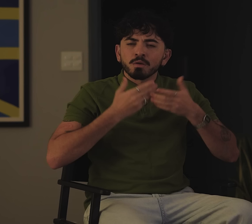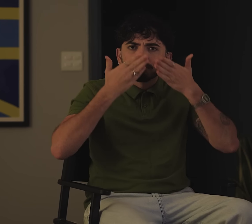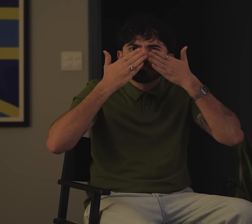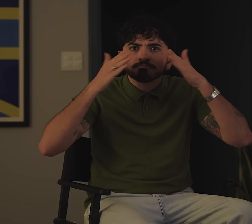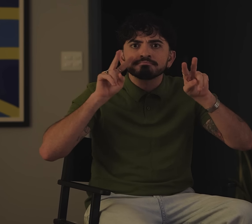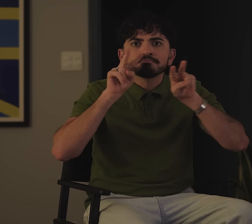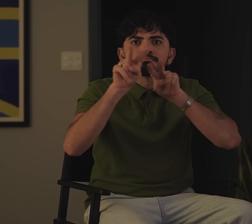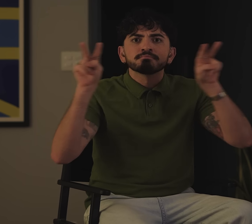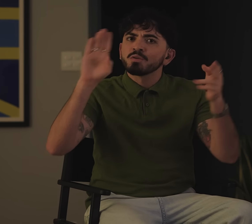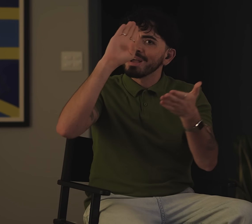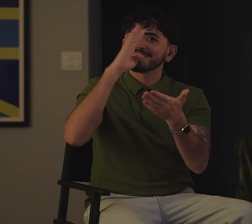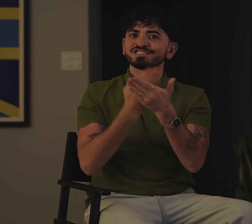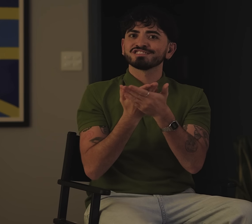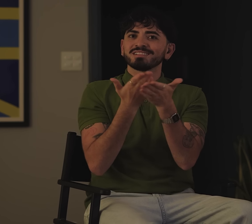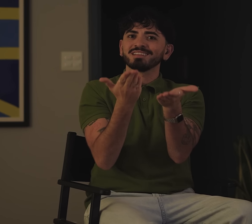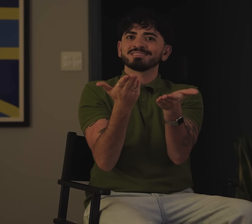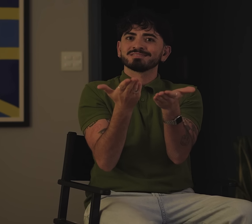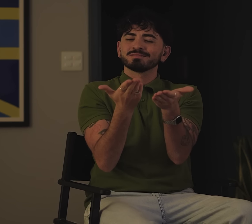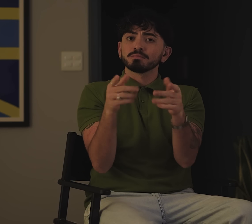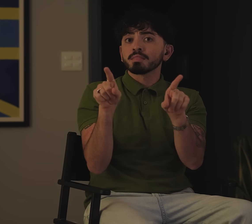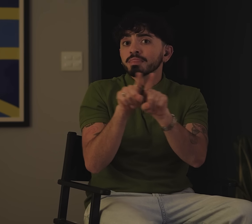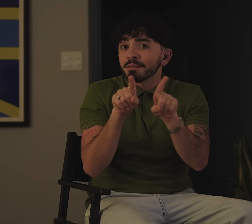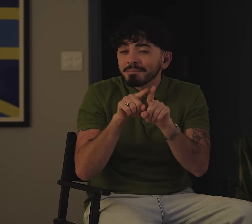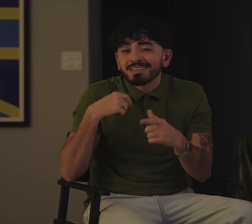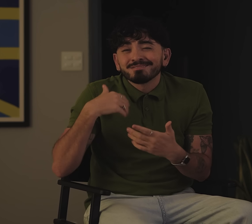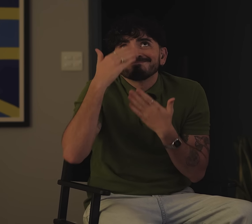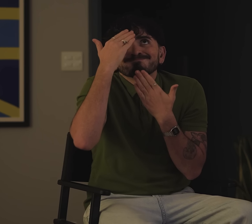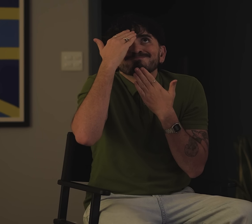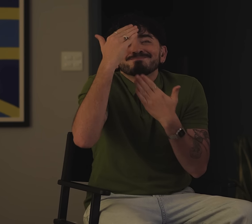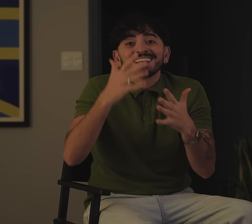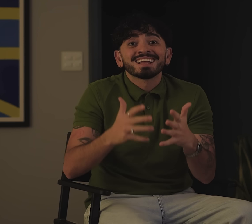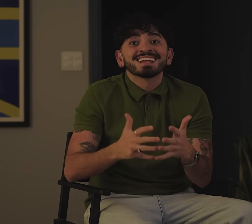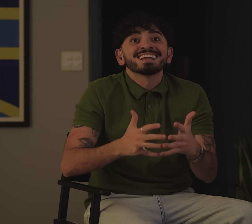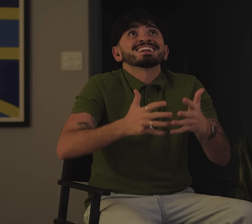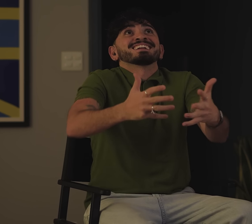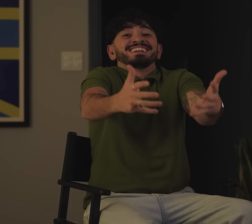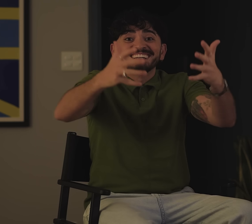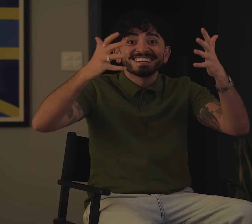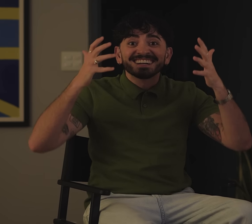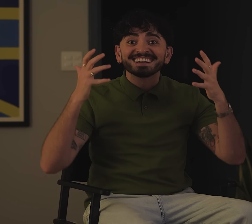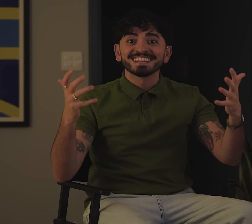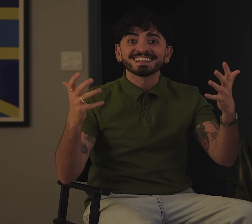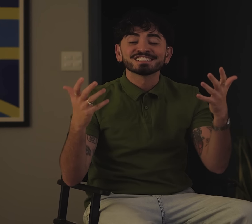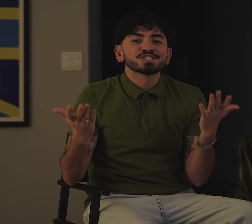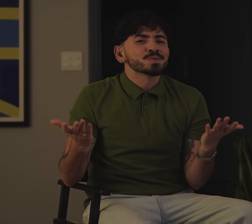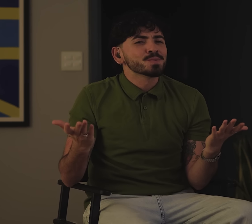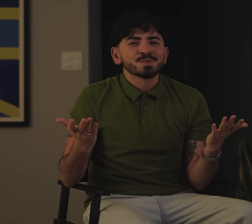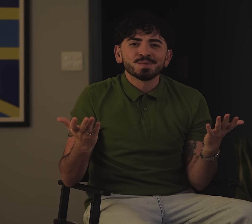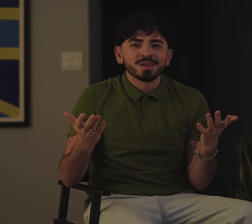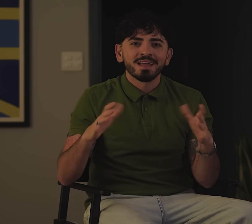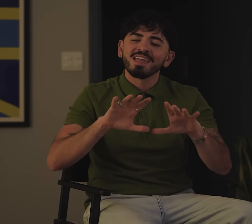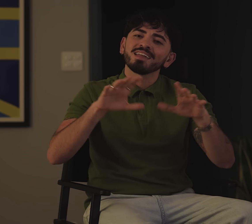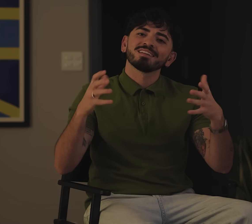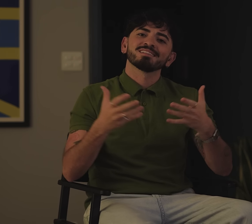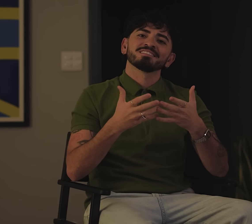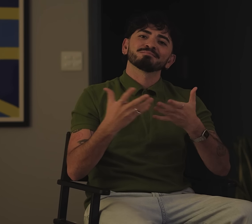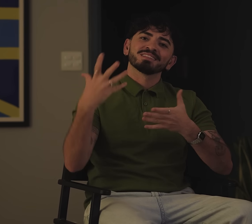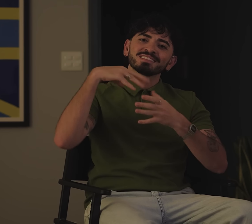Ela me fez acreditar em quem eu sou e acreditar no futuro. E também sou muito grato, especialmente, à minha equipe.